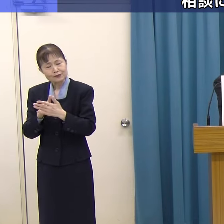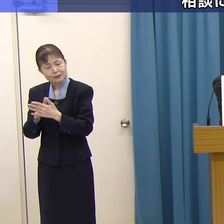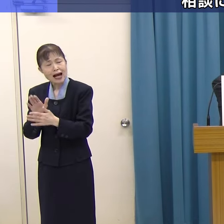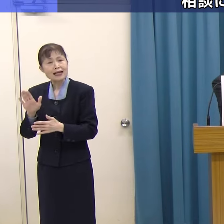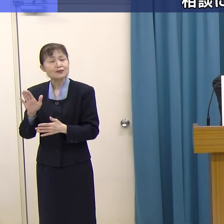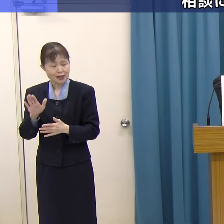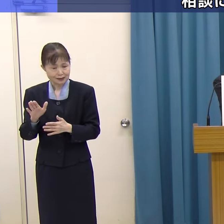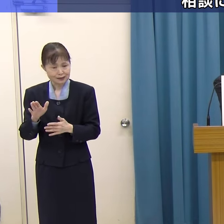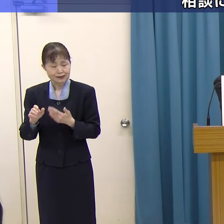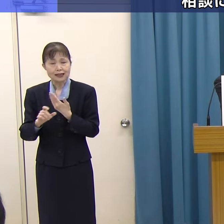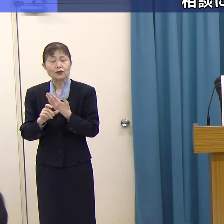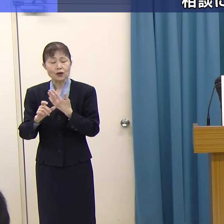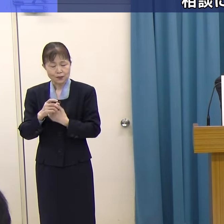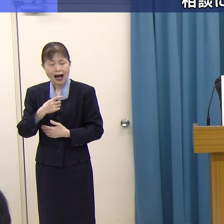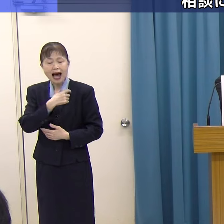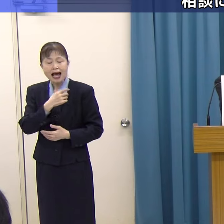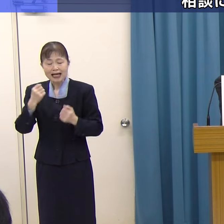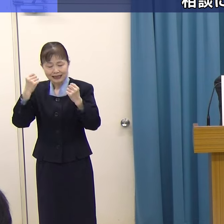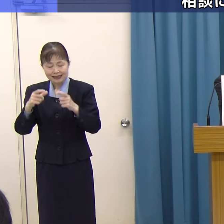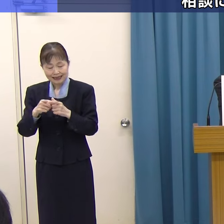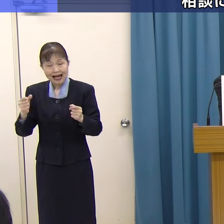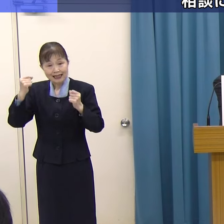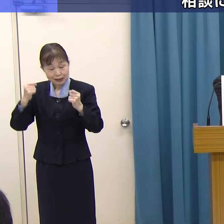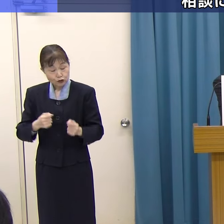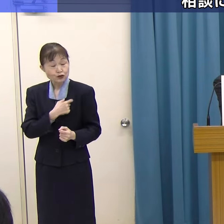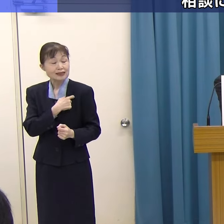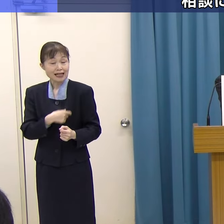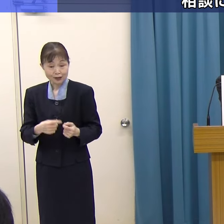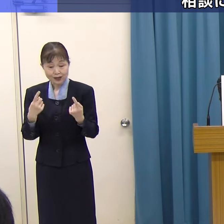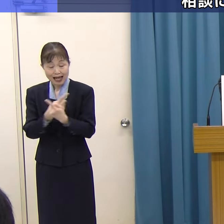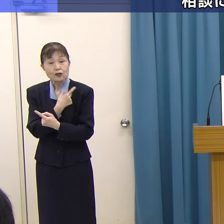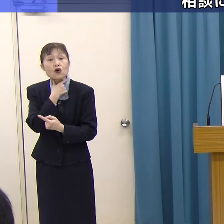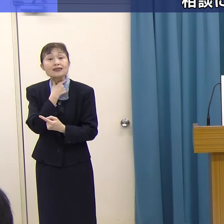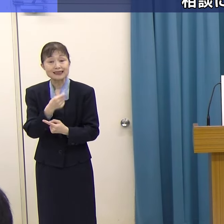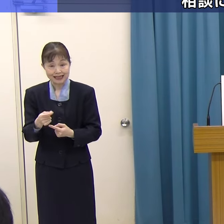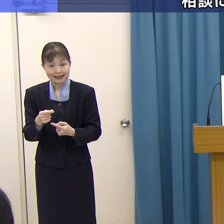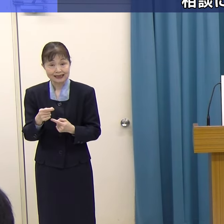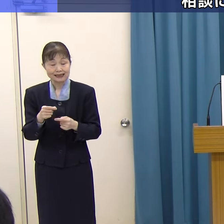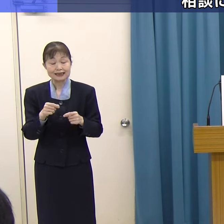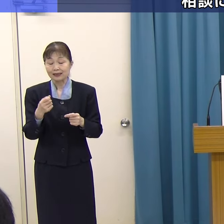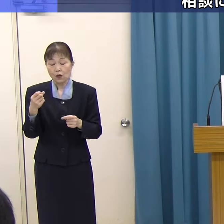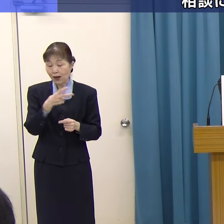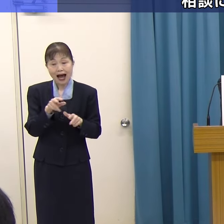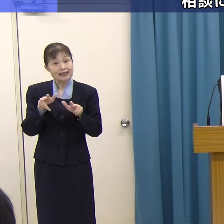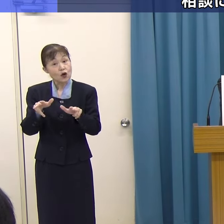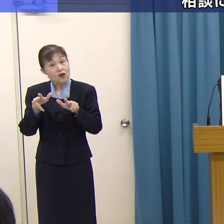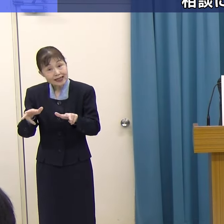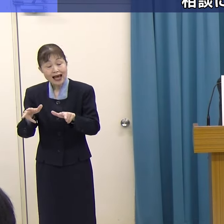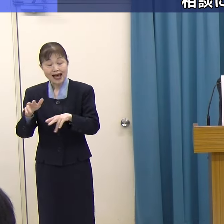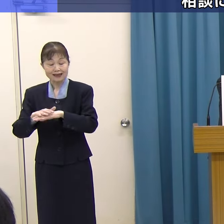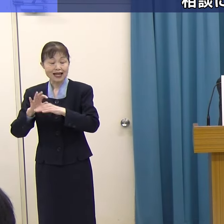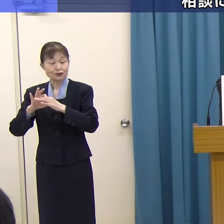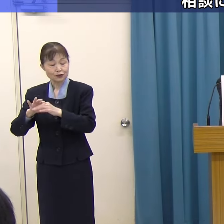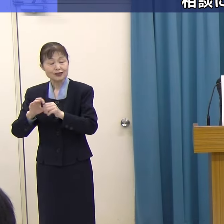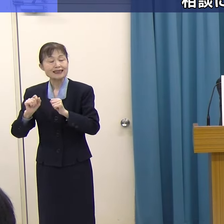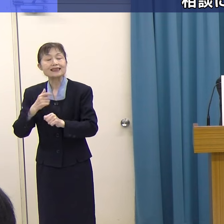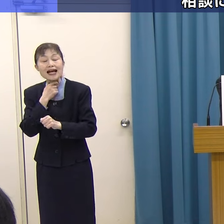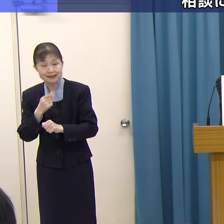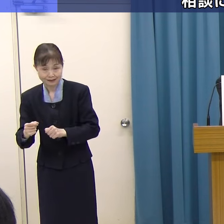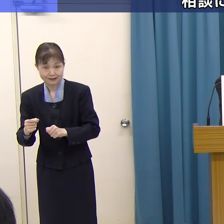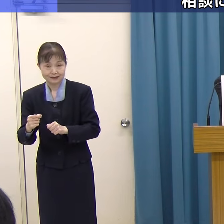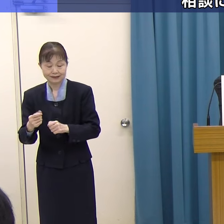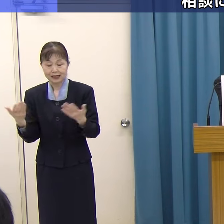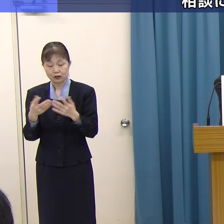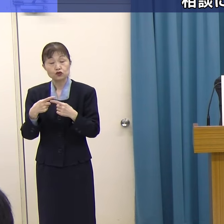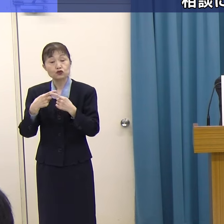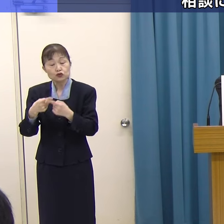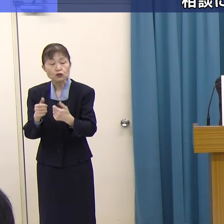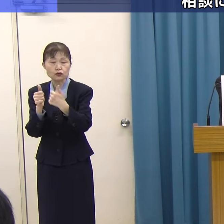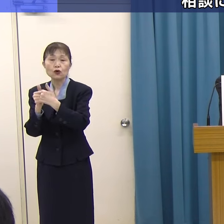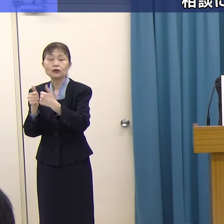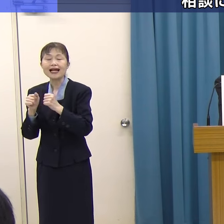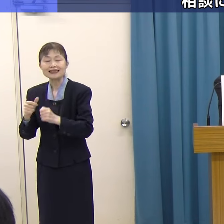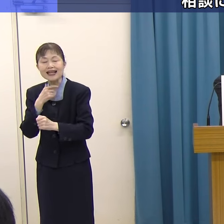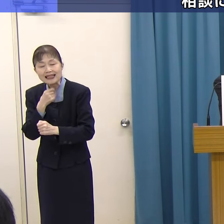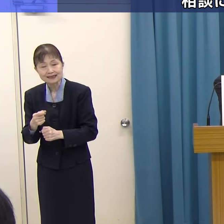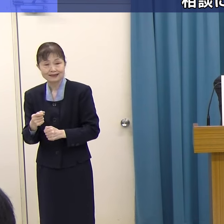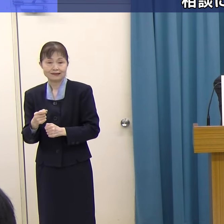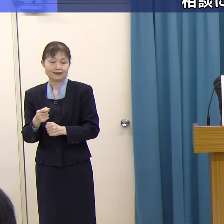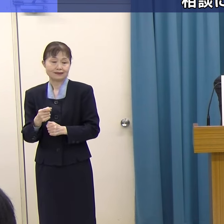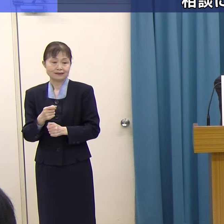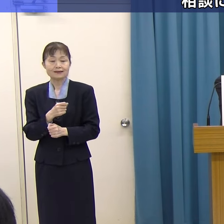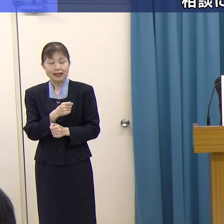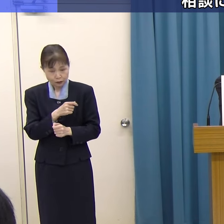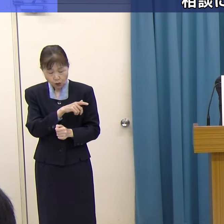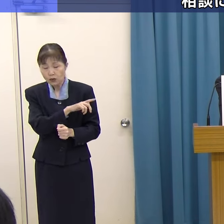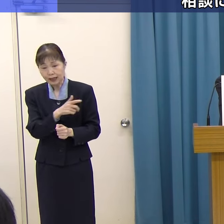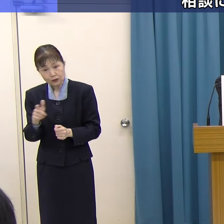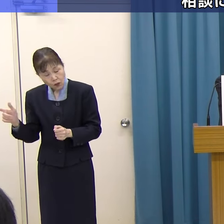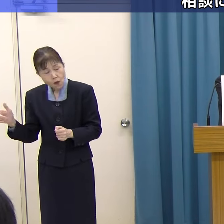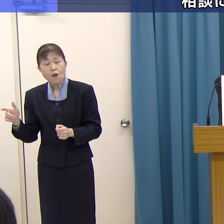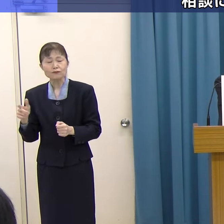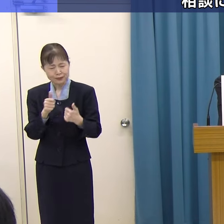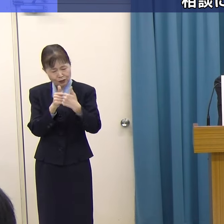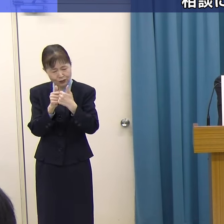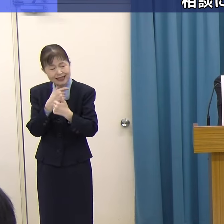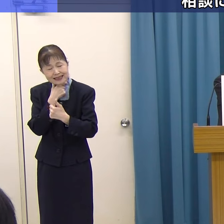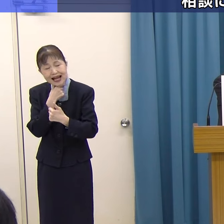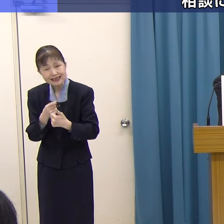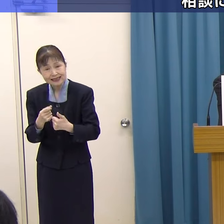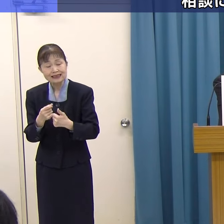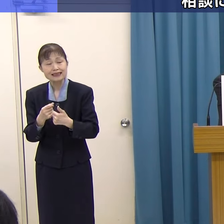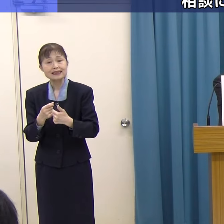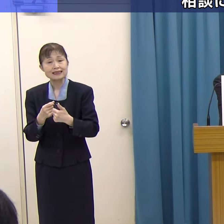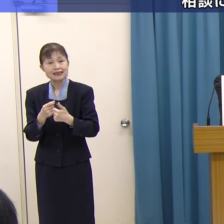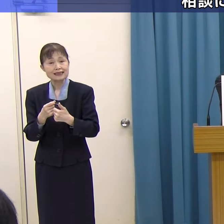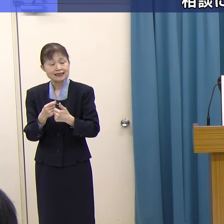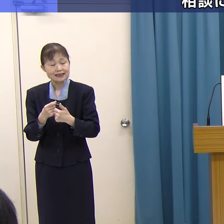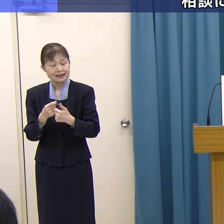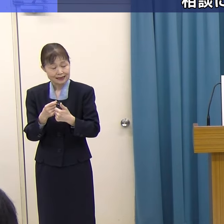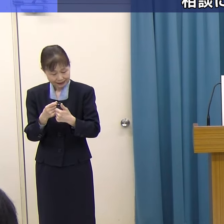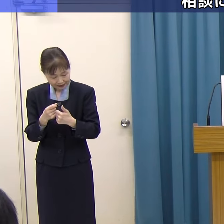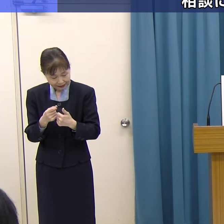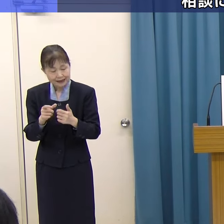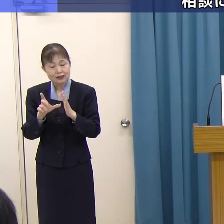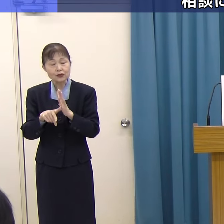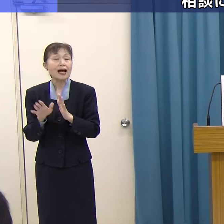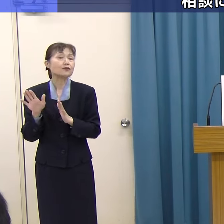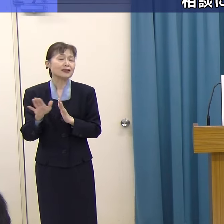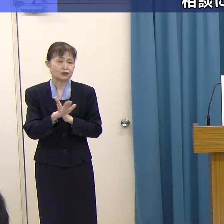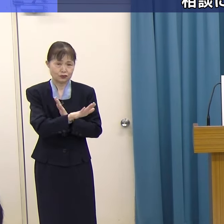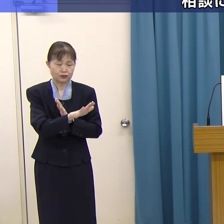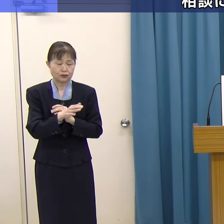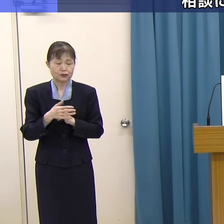在留資格を変更したい、あるいは色々な行政手続きのことや就職の相談など、それぞれのライフステージに応じて専門機関に相談に行く必要が生じます。